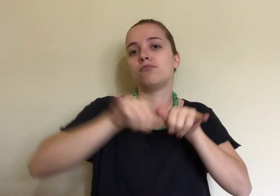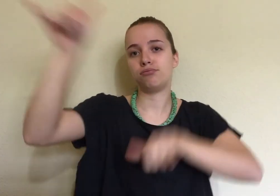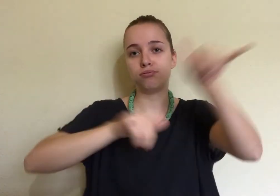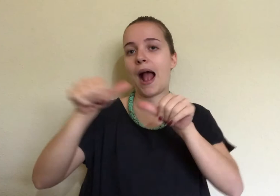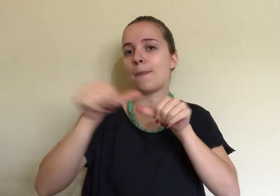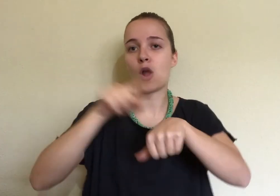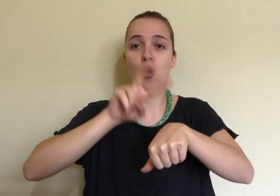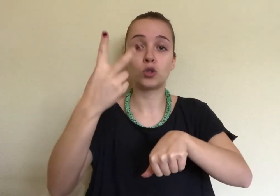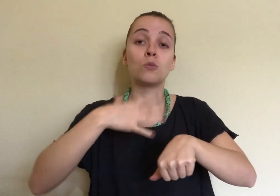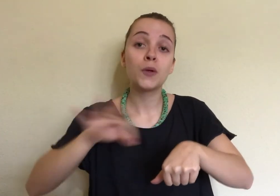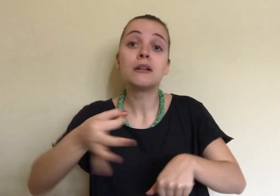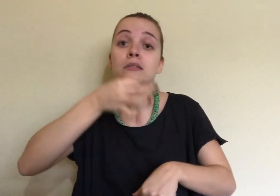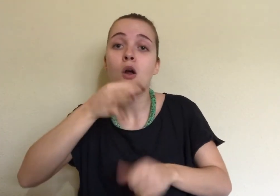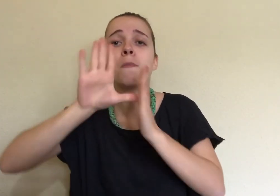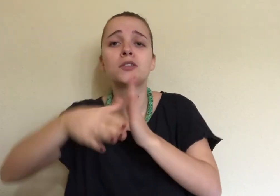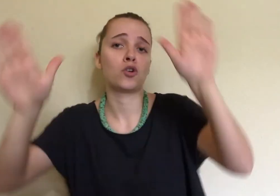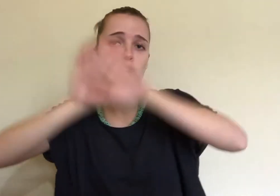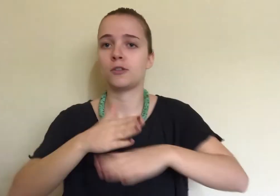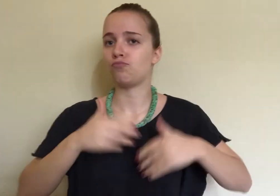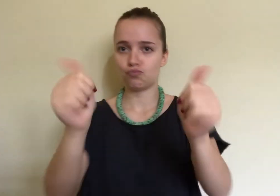Por tanto recomendamos coger aviones a la hora que queráis, pero a partir de las 14:00h.